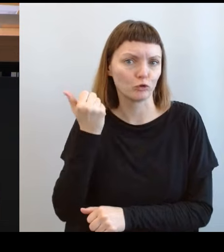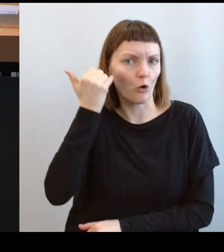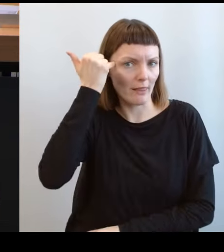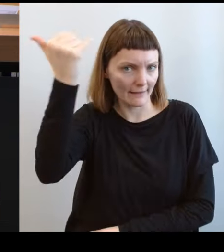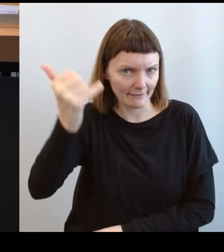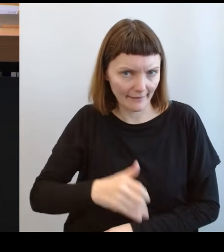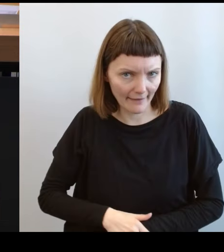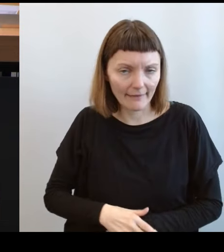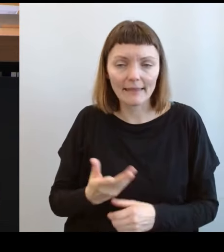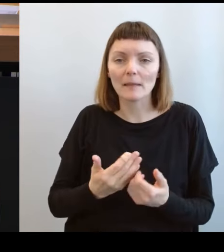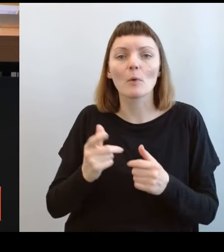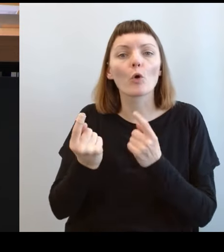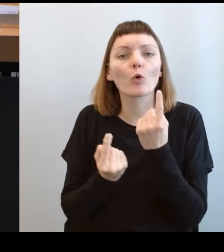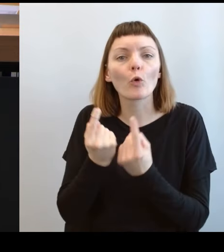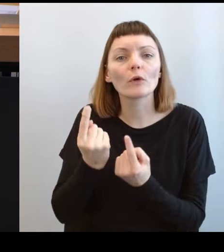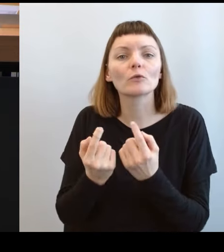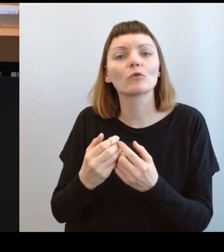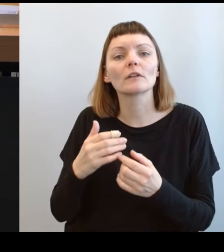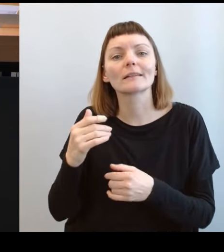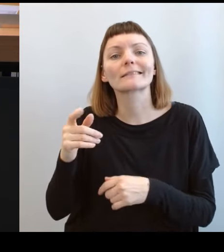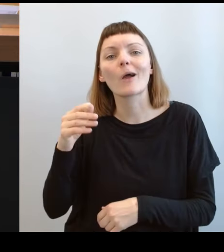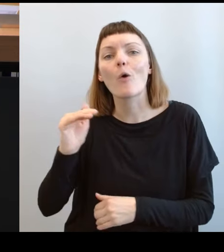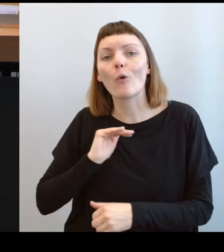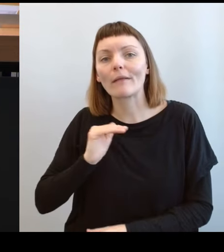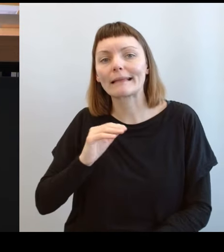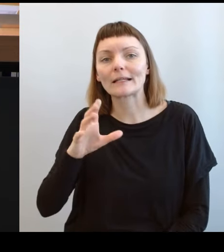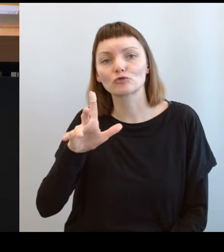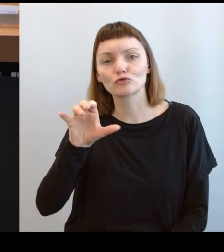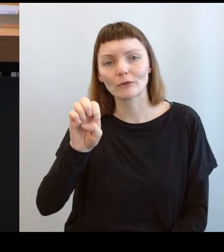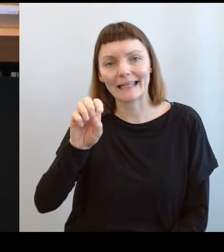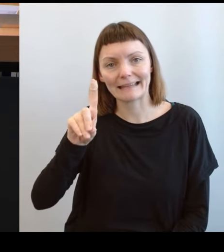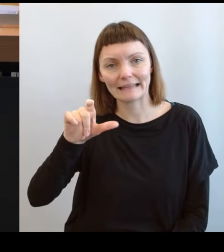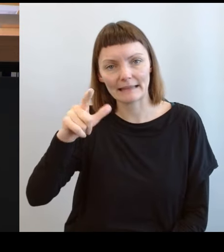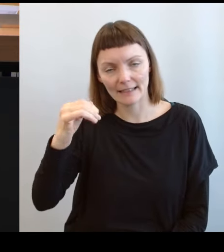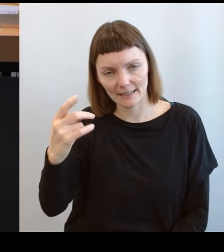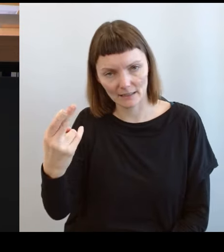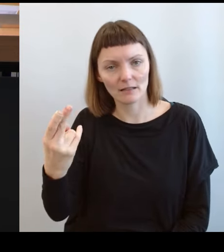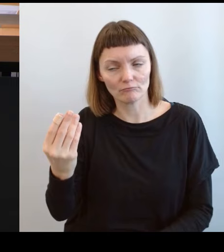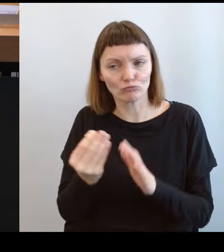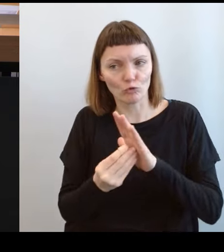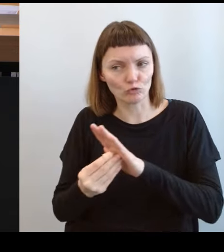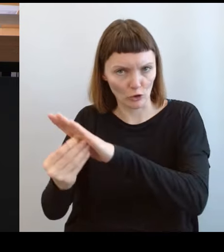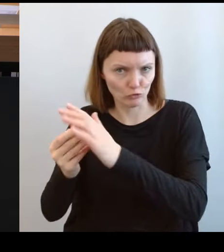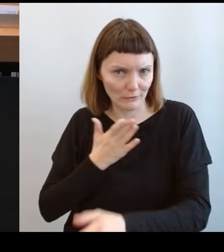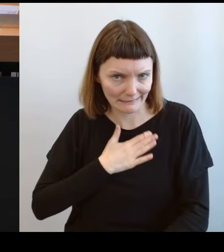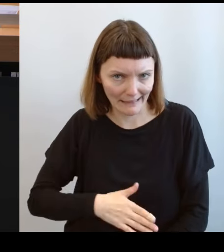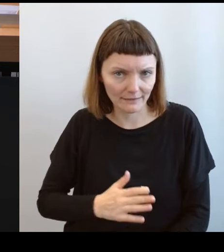Ein solches Werk wird ja schon lange von der DGB Jugend Berlin Brandenburg gefordert. Der Landesausschuss für Berufsbildung